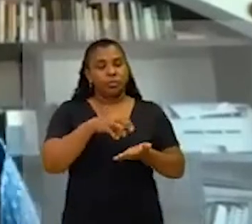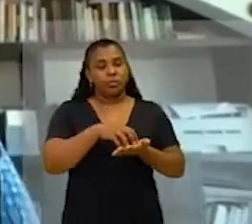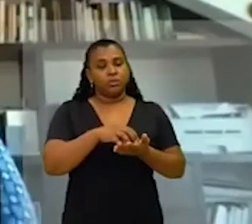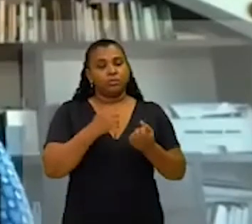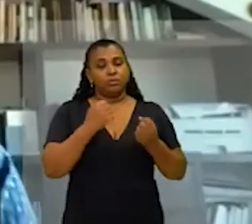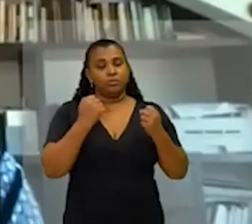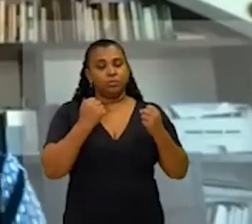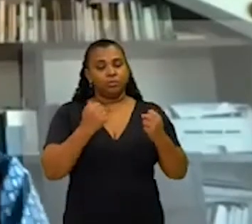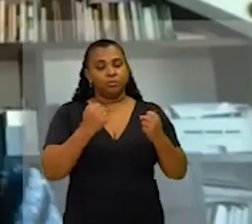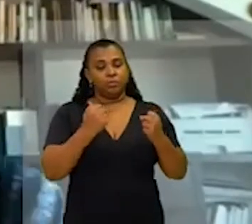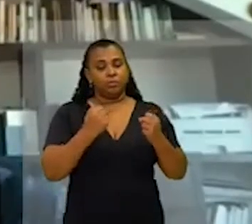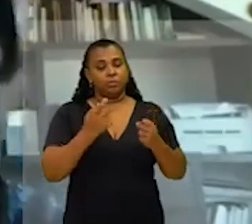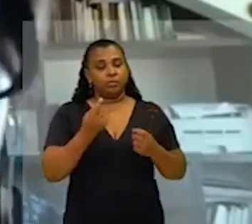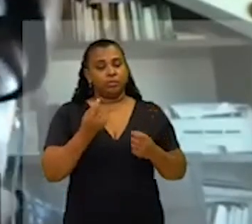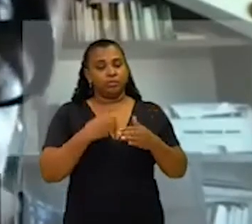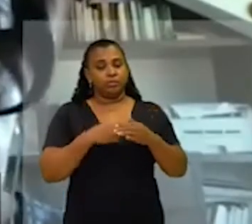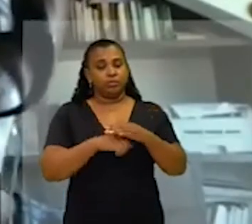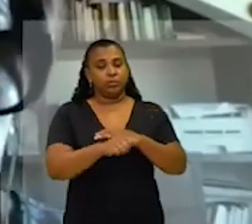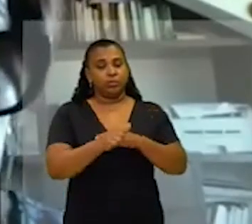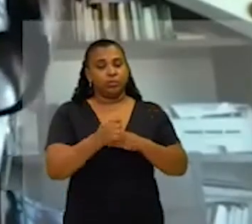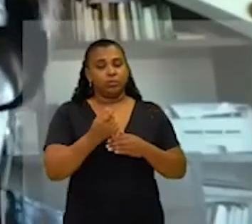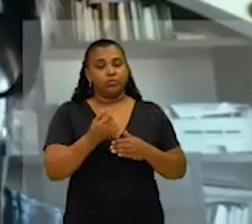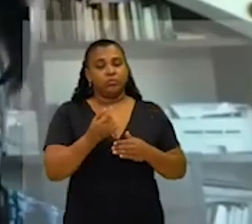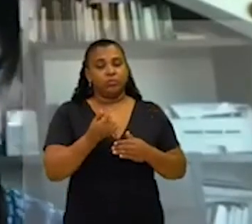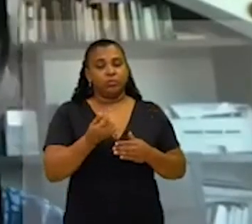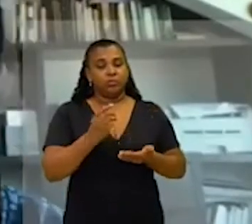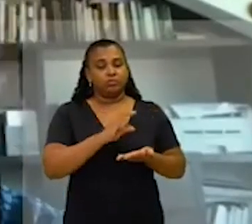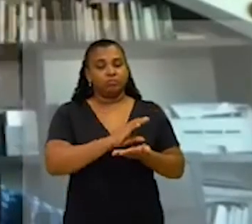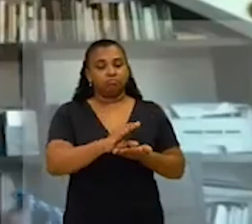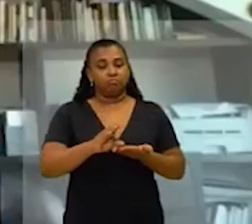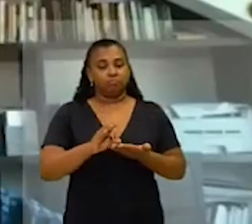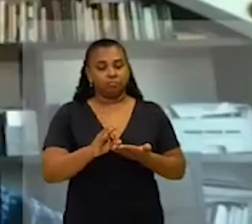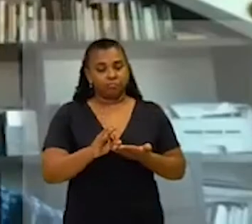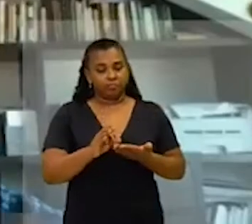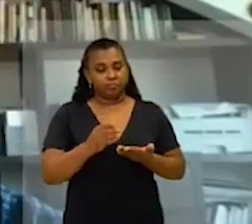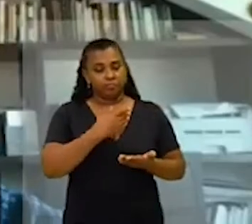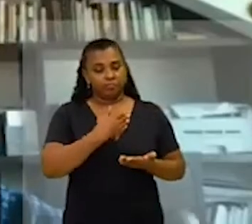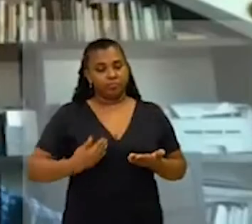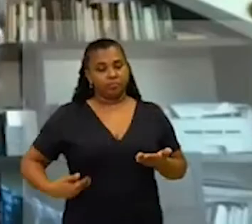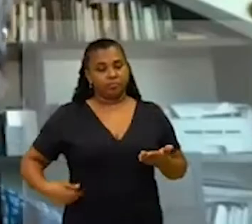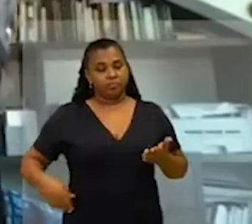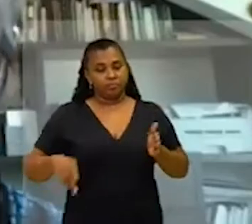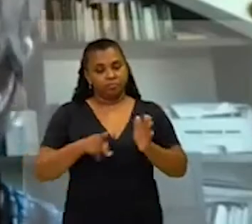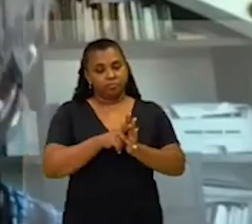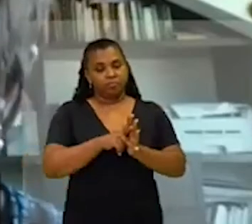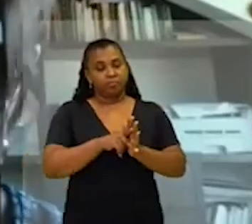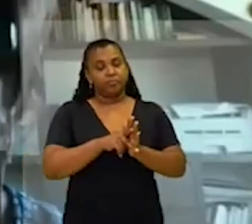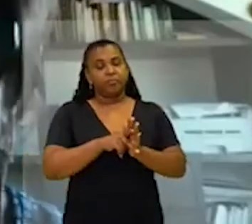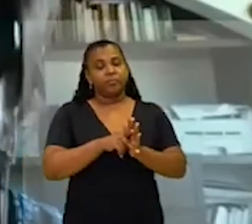de um fundo que é público para os partidos tá traz indicadores Claros devem estar em plena